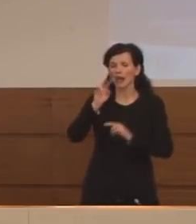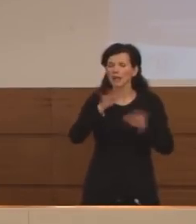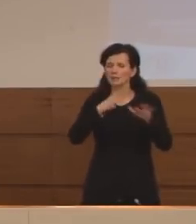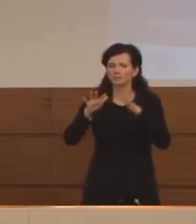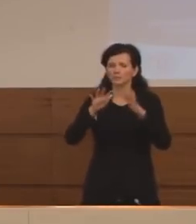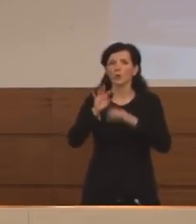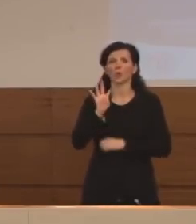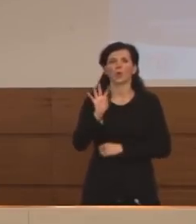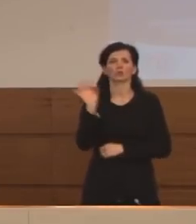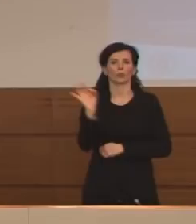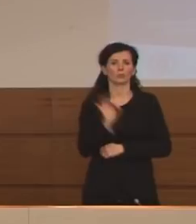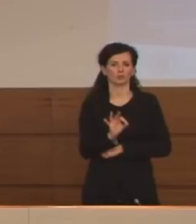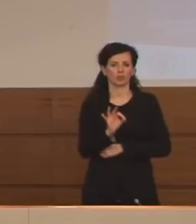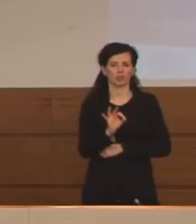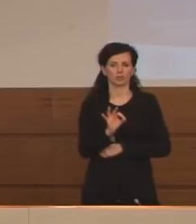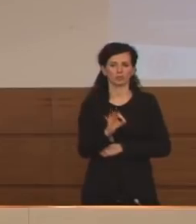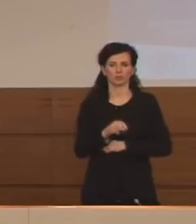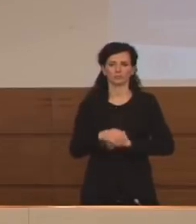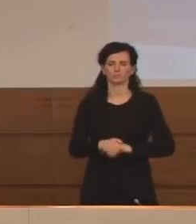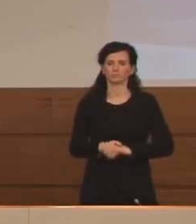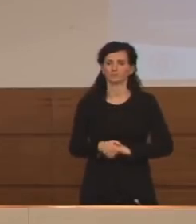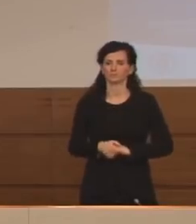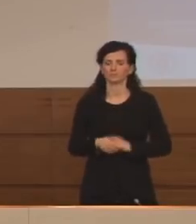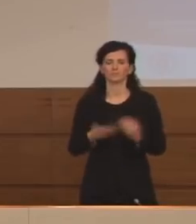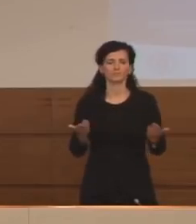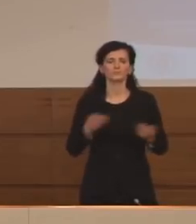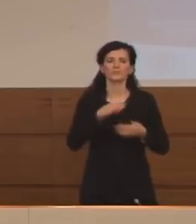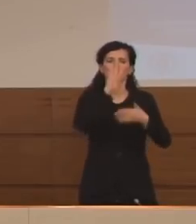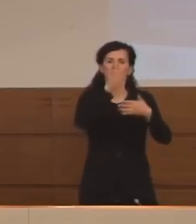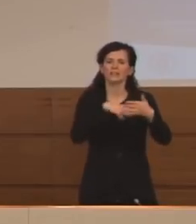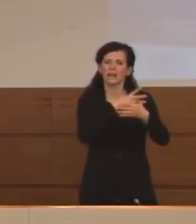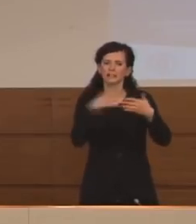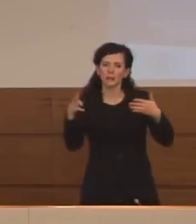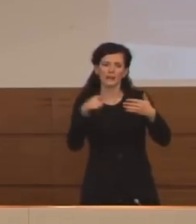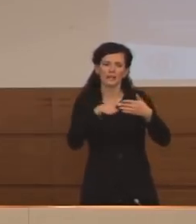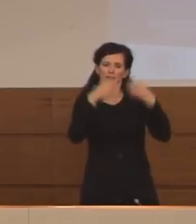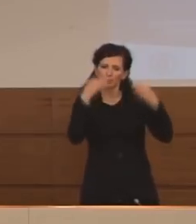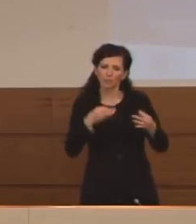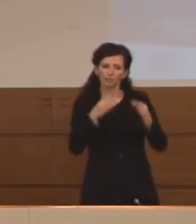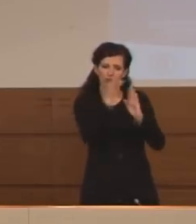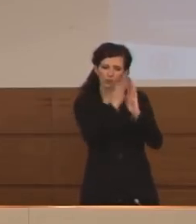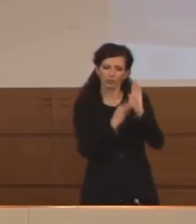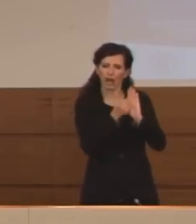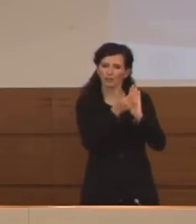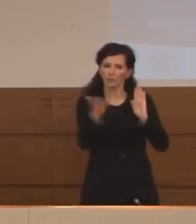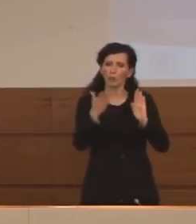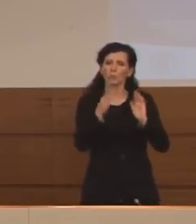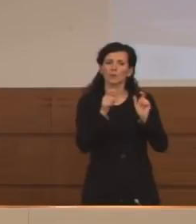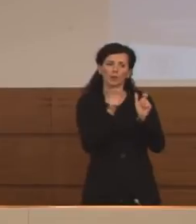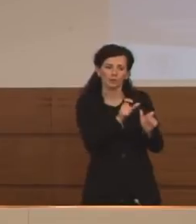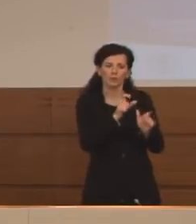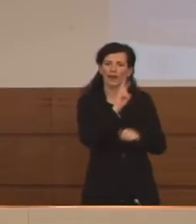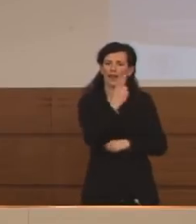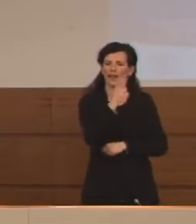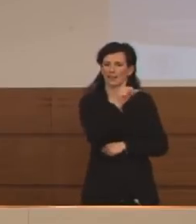Considerando che non esiste una database accurato di queste residenze, per motivazioni che ci state spiegate anche in questa sede,